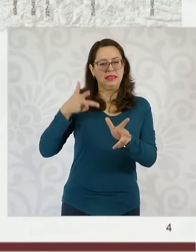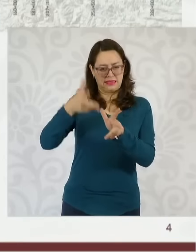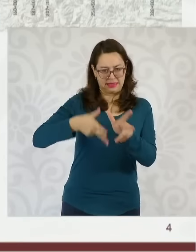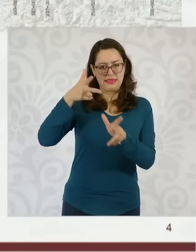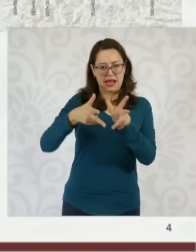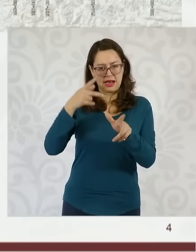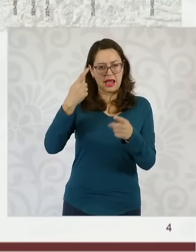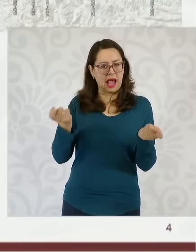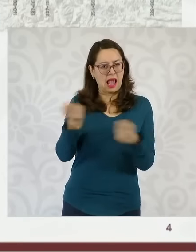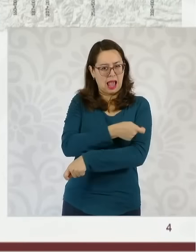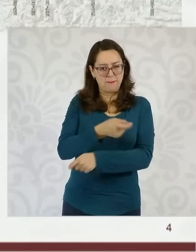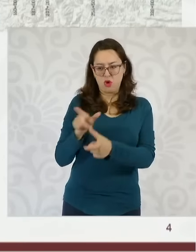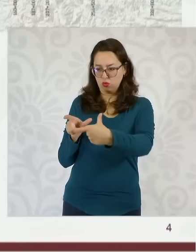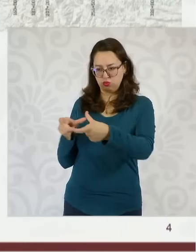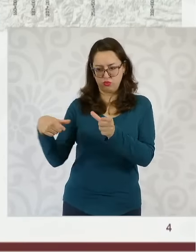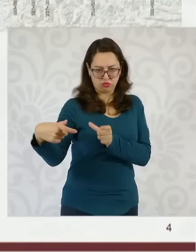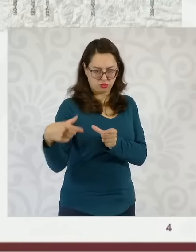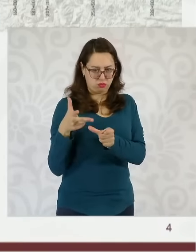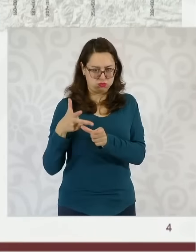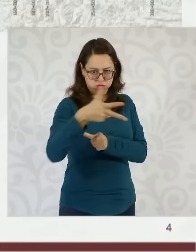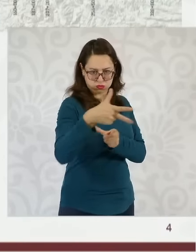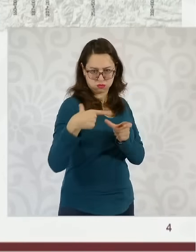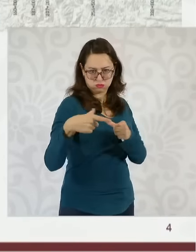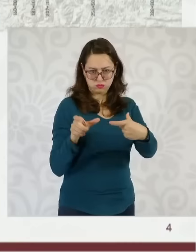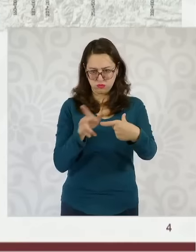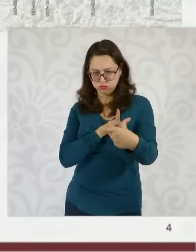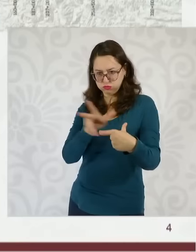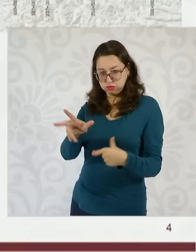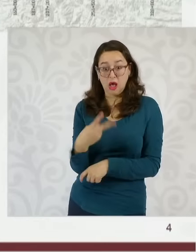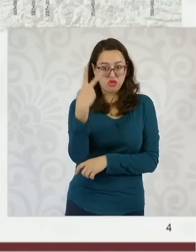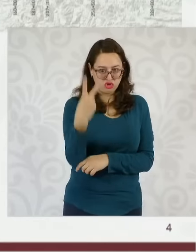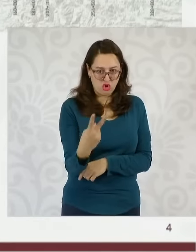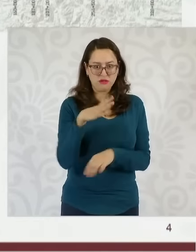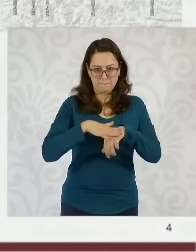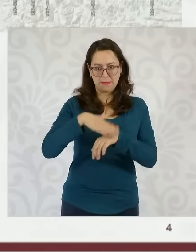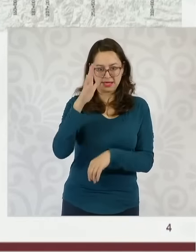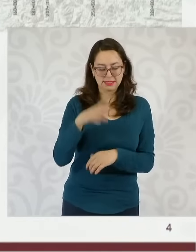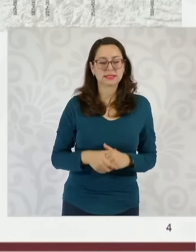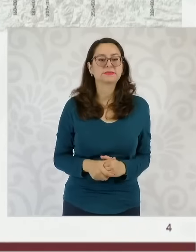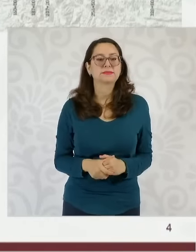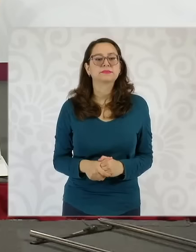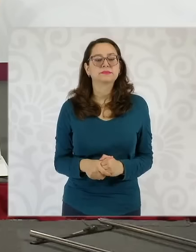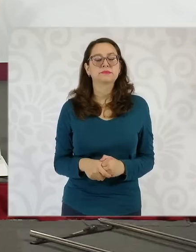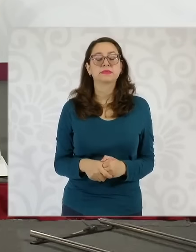Roberto Allá en Huimanguillo y en Pacaln en el municipio de Palenque también se están terminando